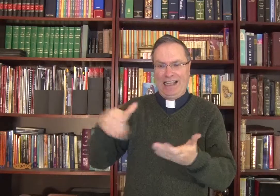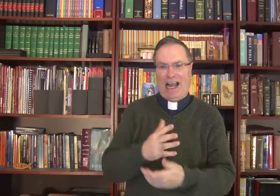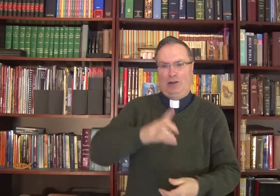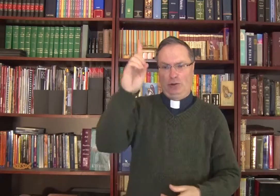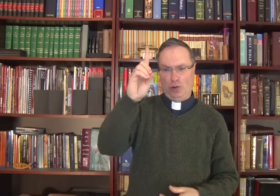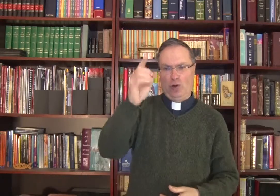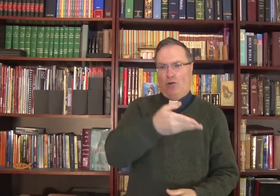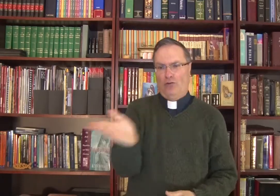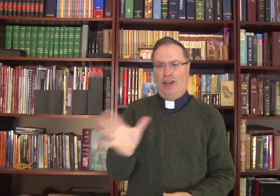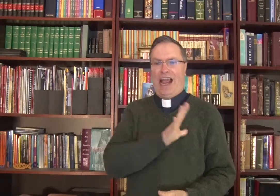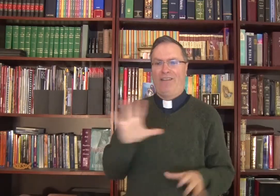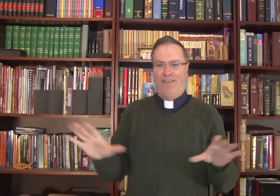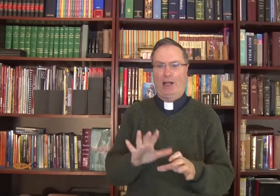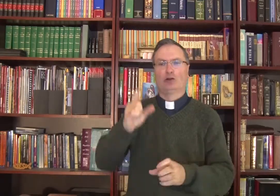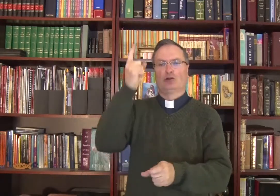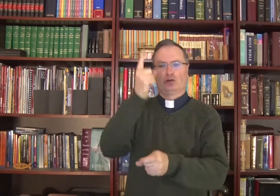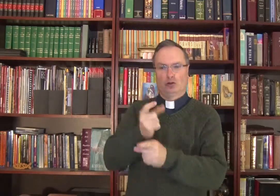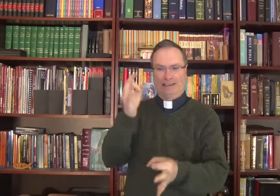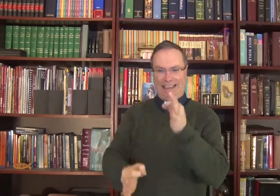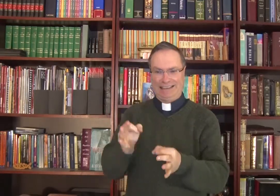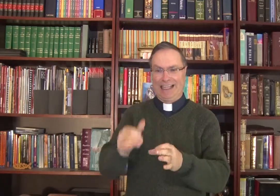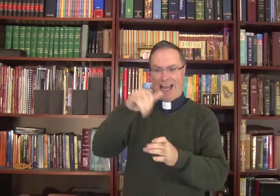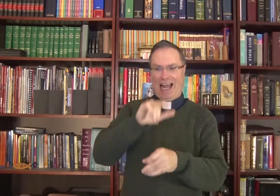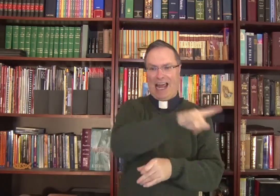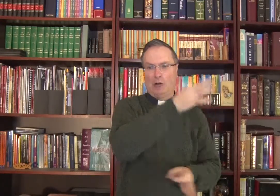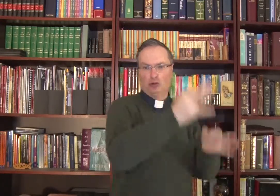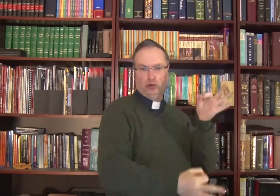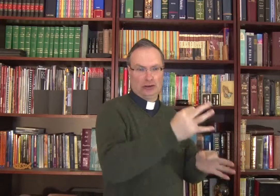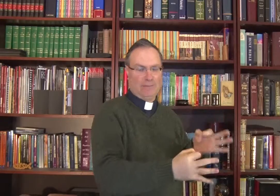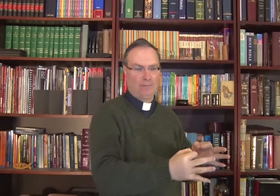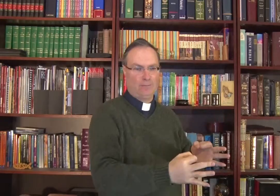car Dieu vous a fait justice en la jugeant.